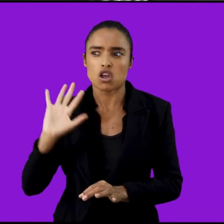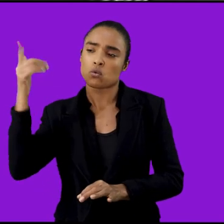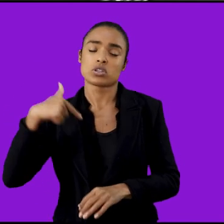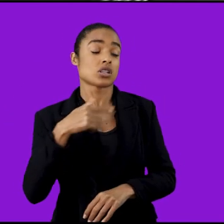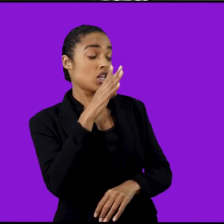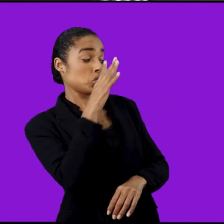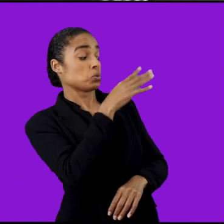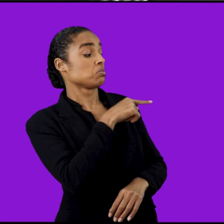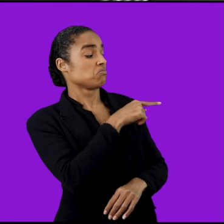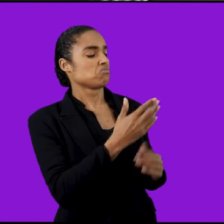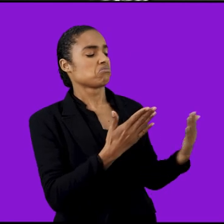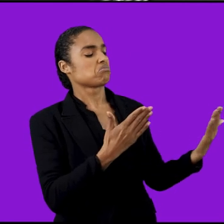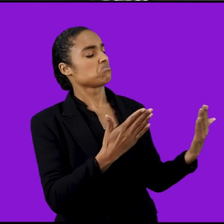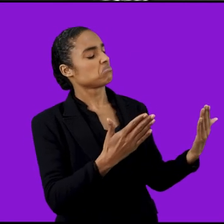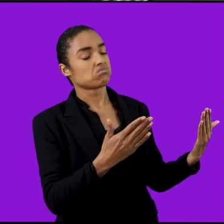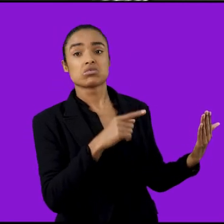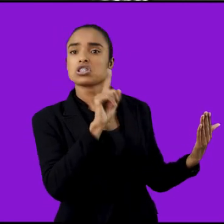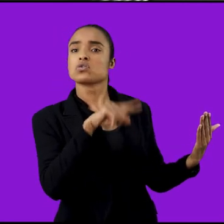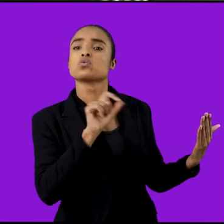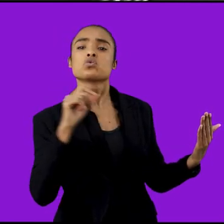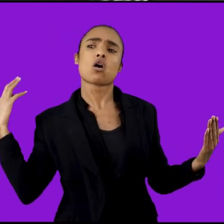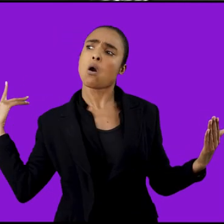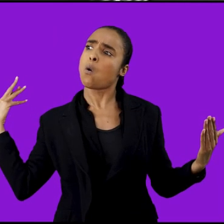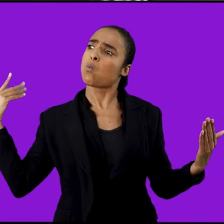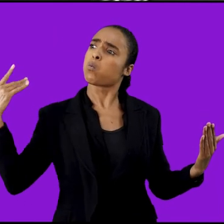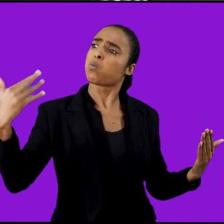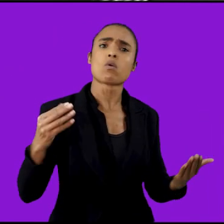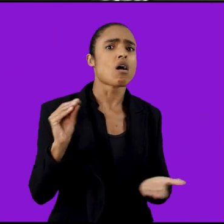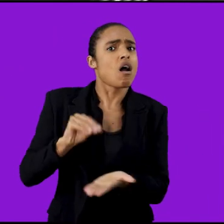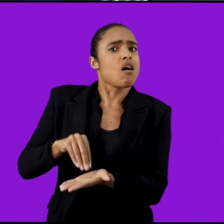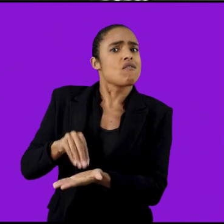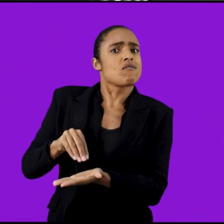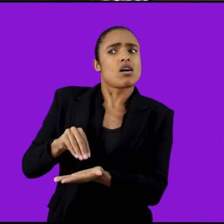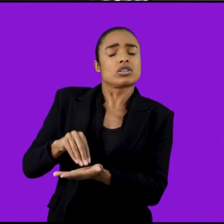Sabe? É sobre isso. Porque é isso, tem um pré-julgamento, né? Sim